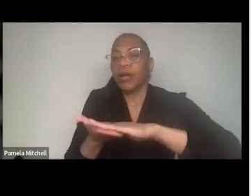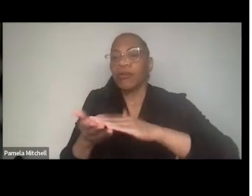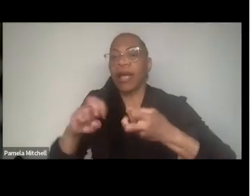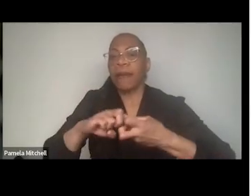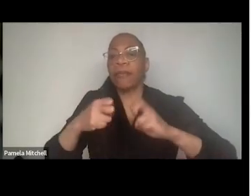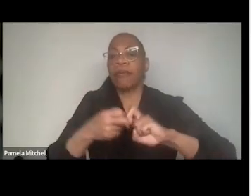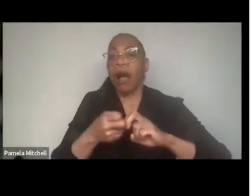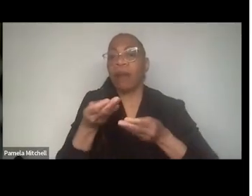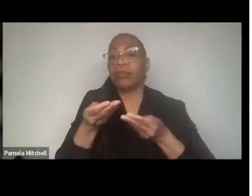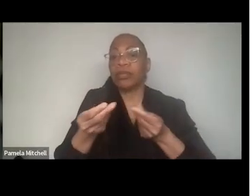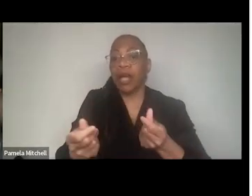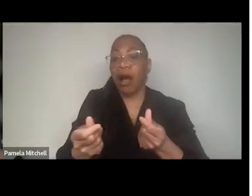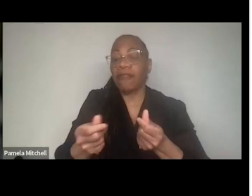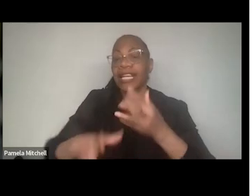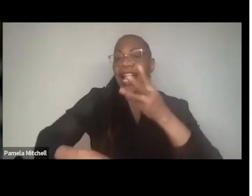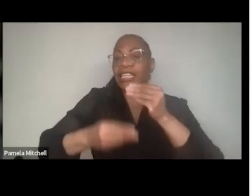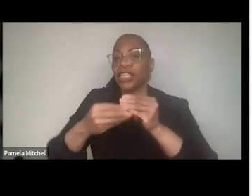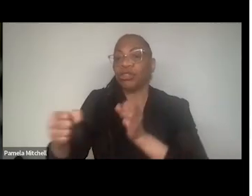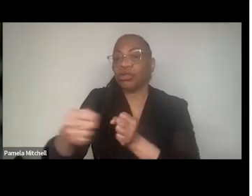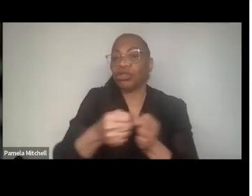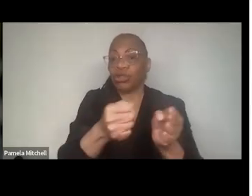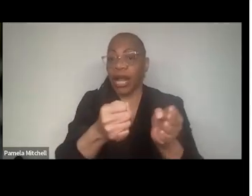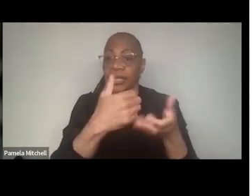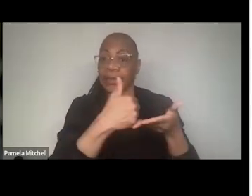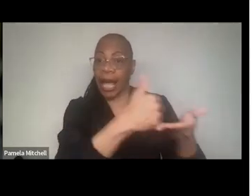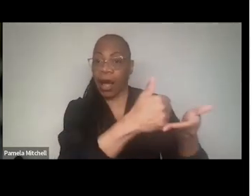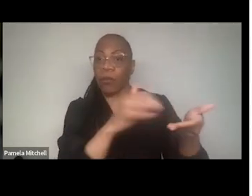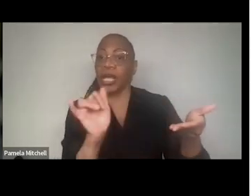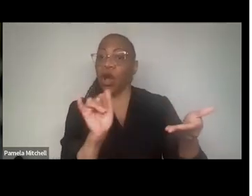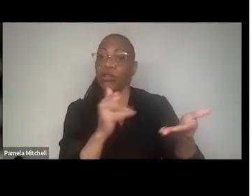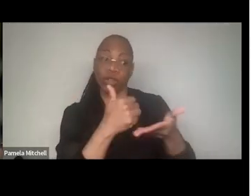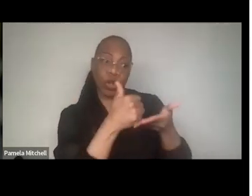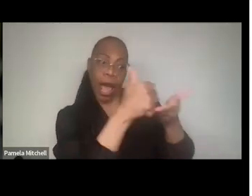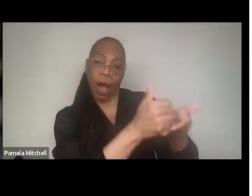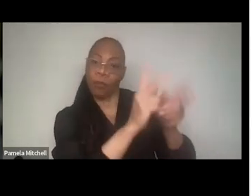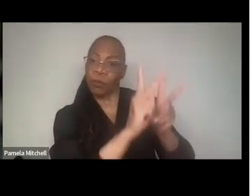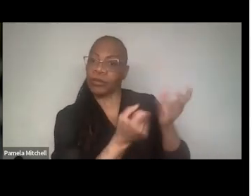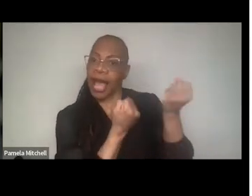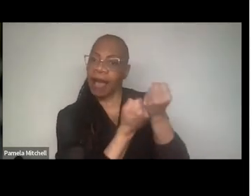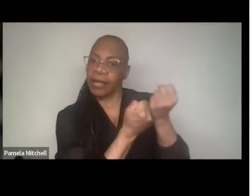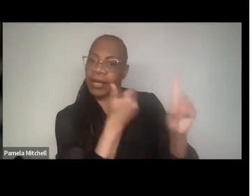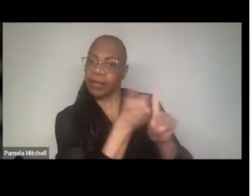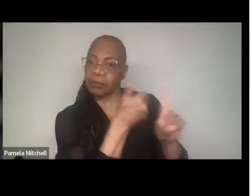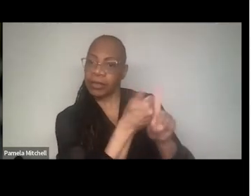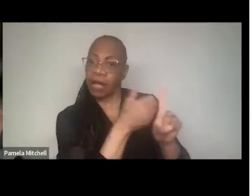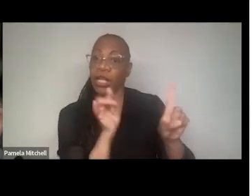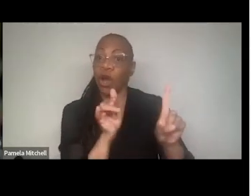que podrían ser útiles para ellos. Les ayuda a poder abogar por sí mismos. También, desde su perspectiva como proveedores de SOAR,